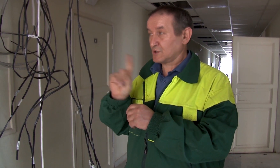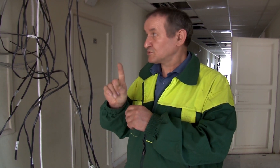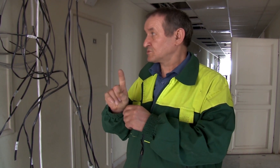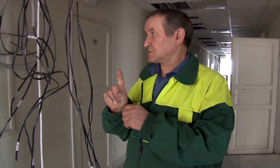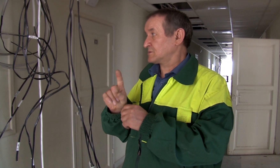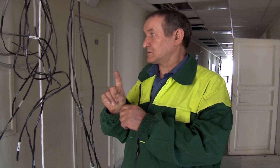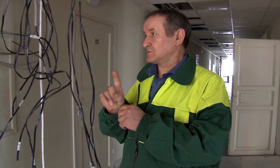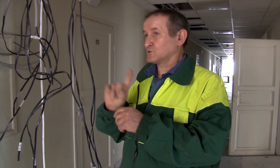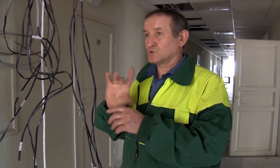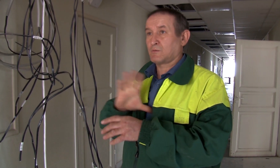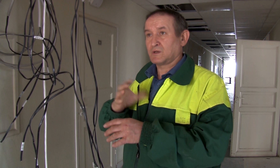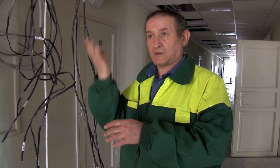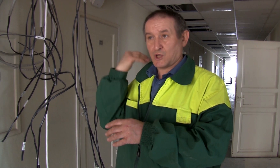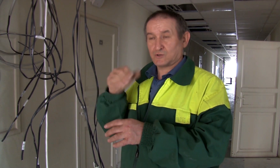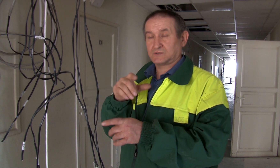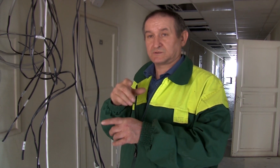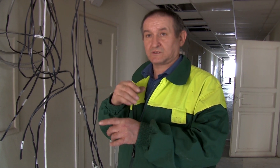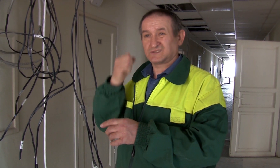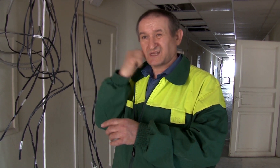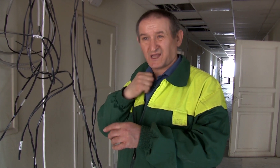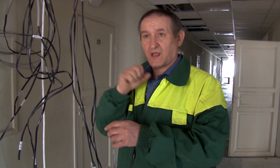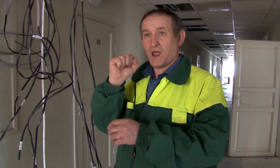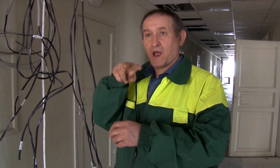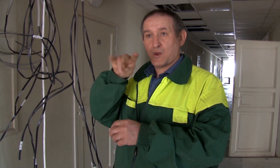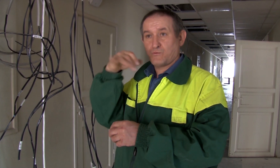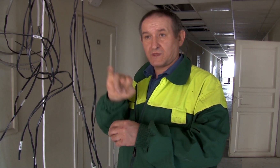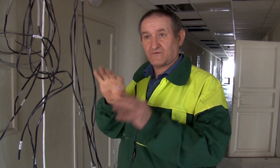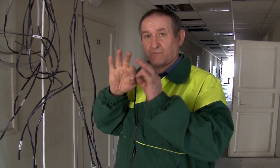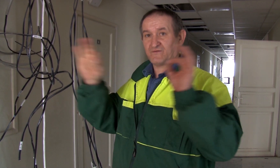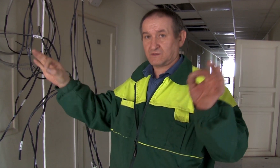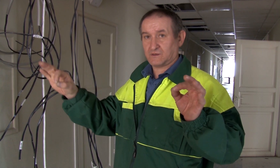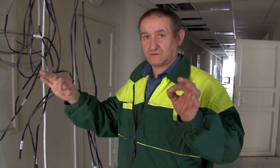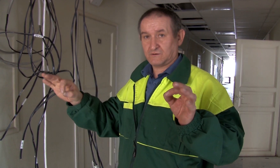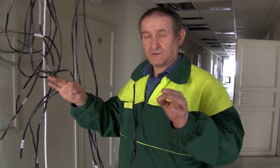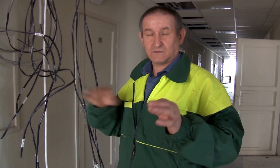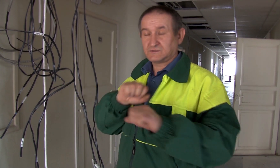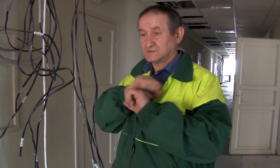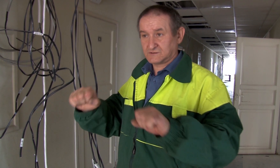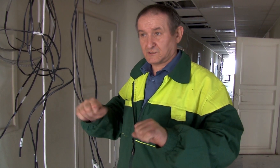Зачем меняем? У нас старые алюминиевые провода, они не соответствуют современным нормам.